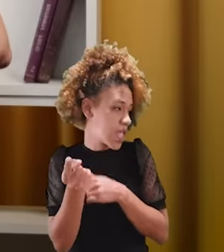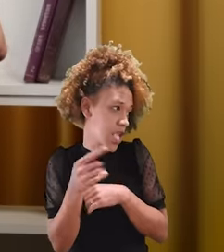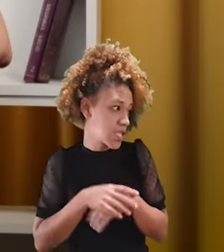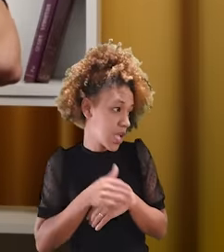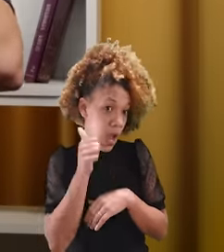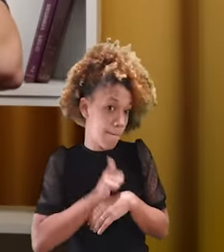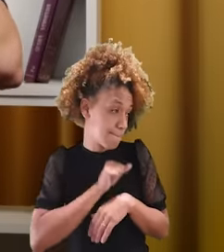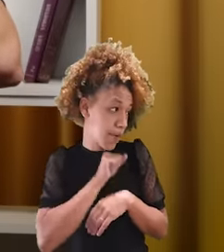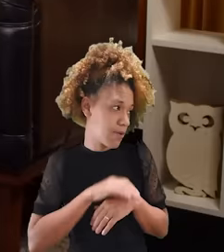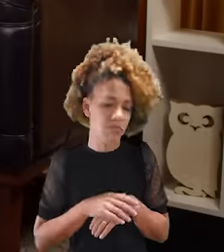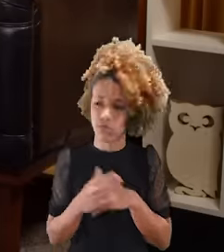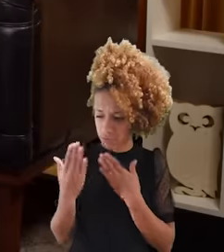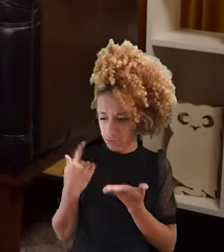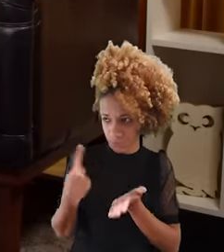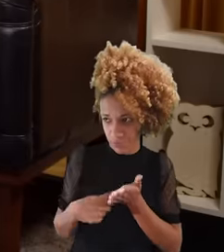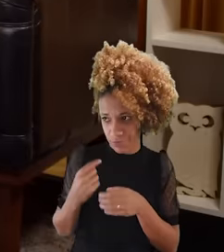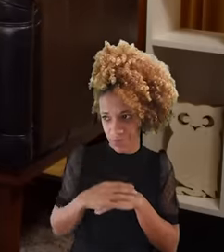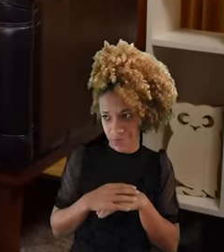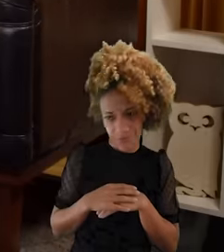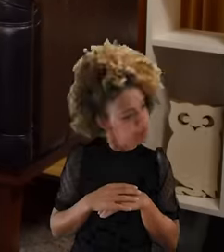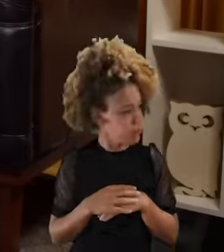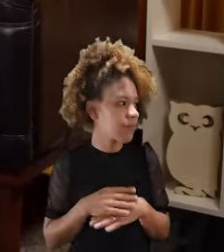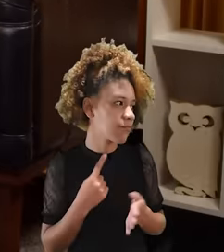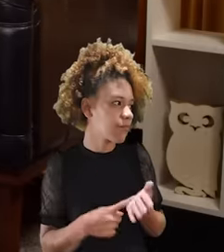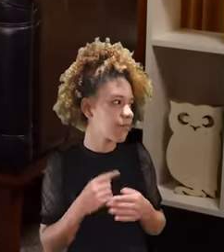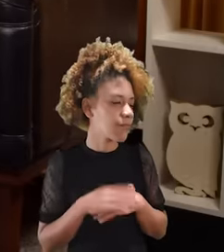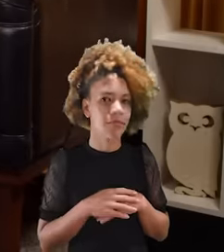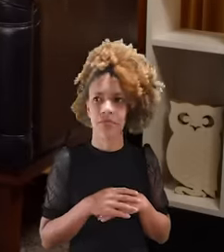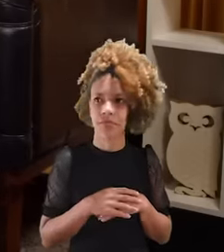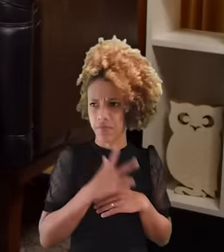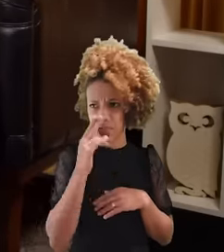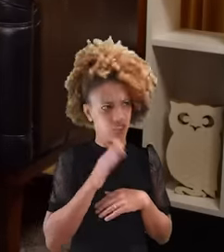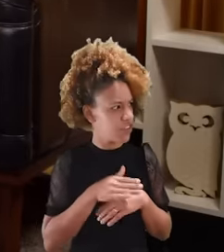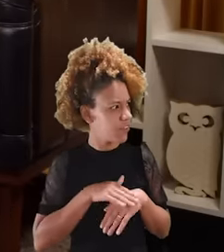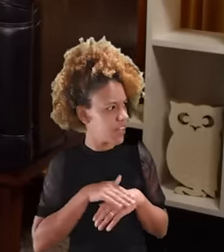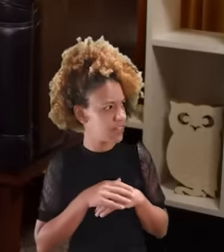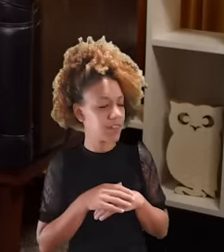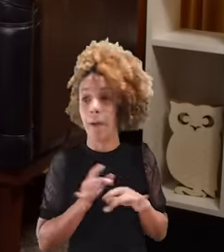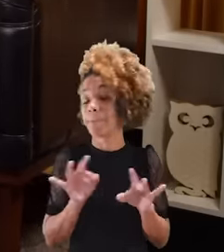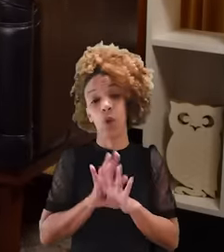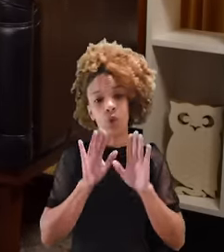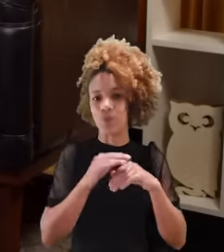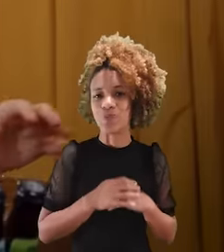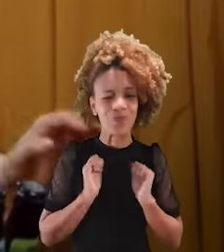filosóficas conversar eu achei que vocês tinham feito isso até agora não agora gente des valendo